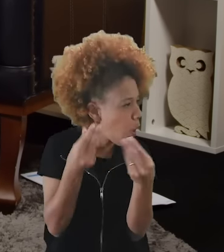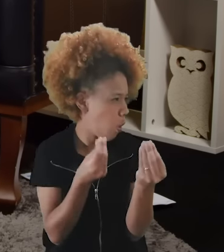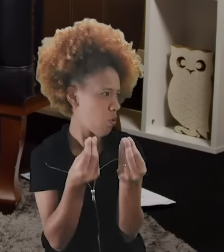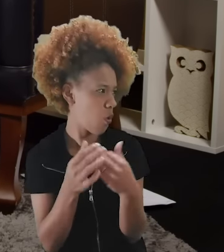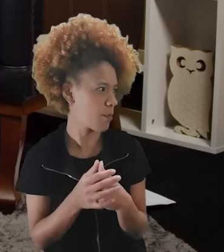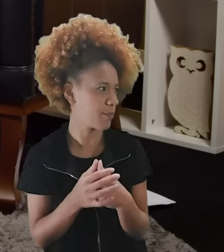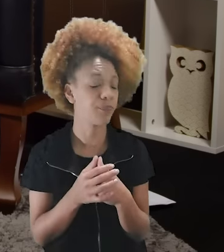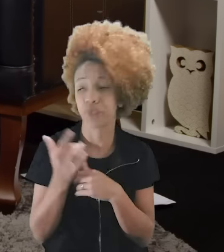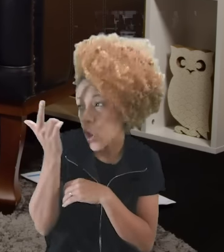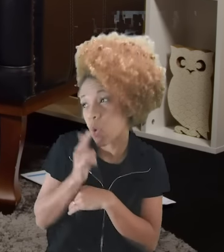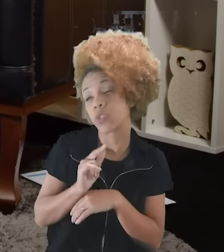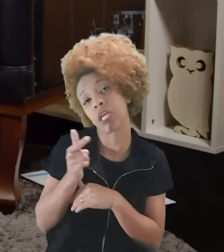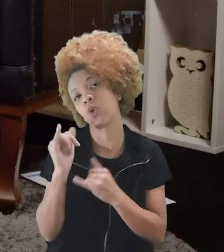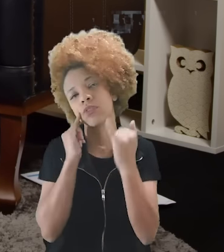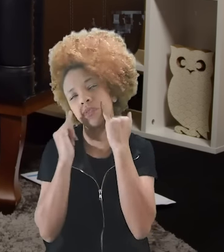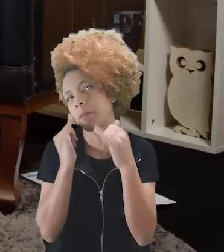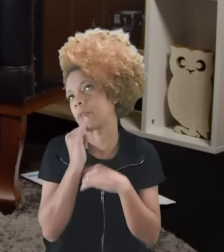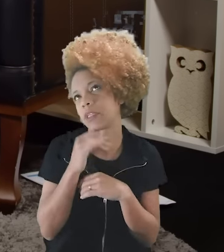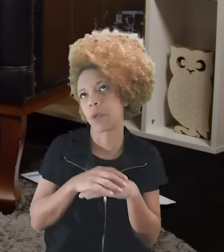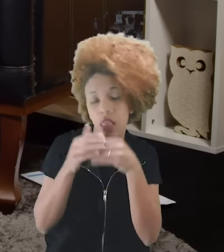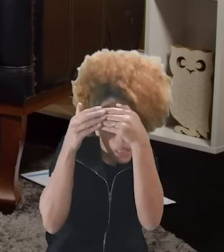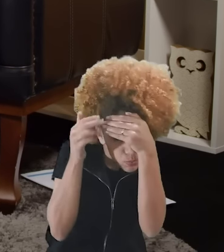narra um cara desse a gente consegue trazer outras informações por exemplo ele tá escondido mas ele